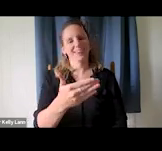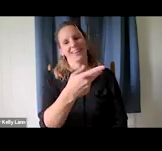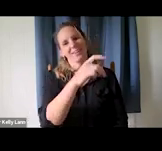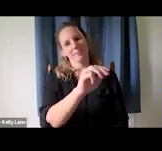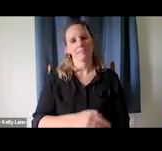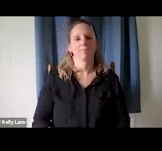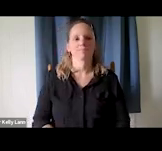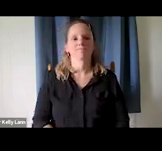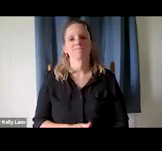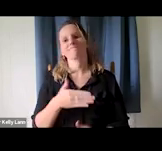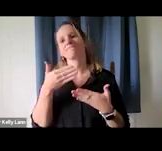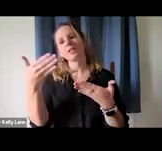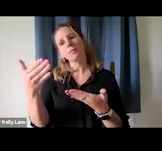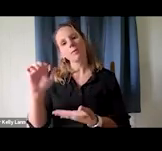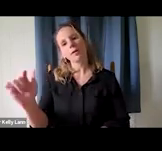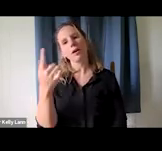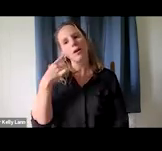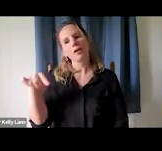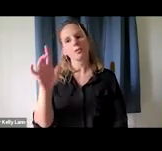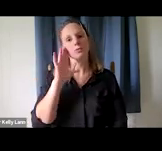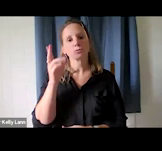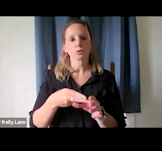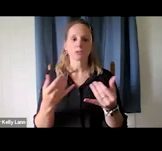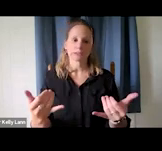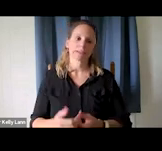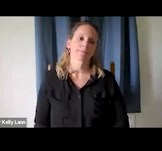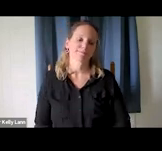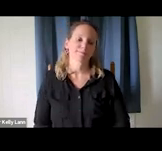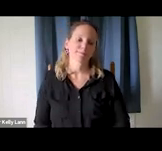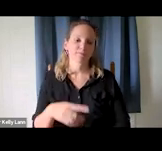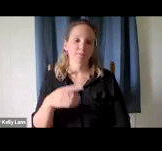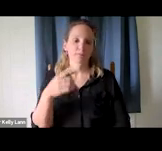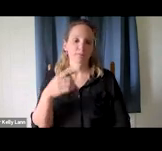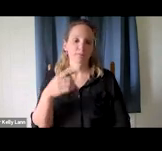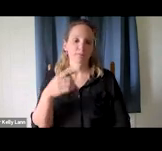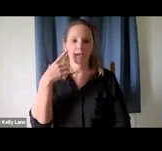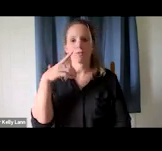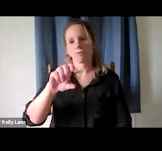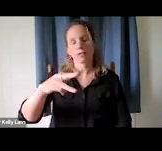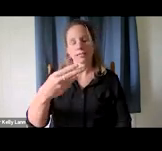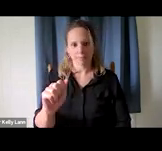y una calurosa bienvenida a todos los que nos acompañan hoy. En nombre de la SAMHSA, me gustaría darles la bienvenida